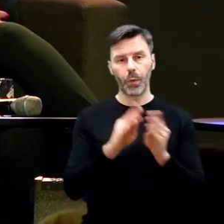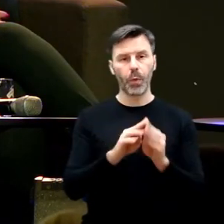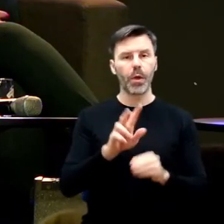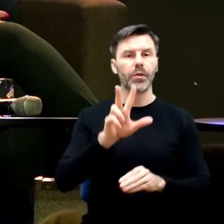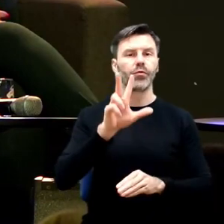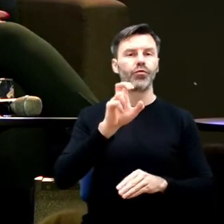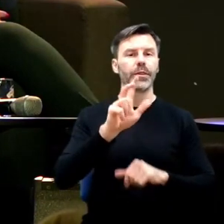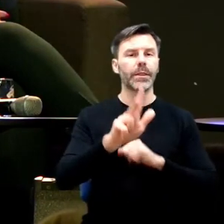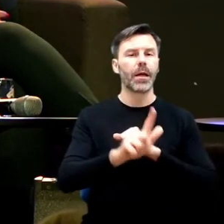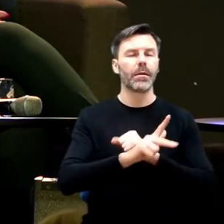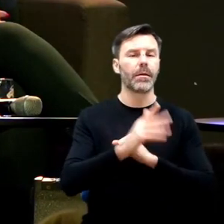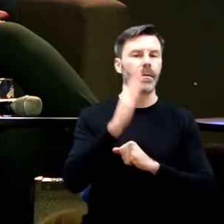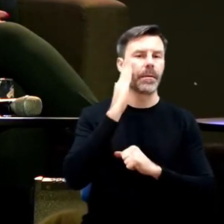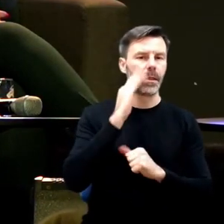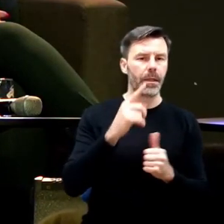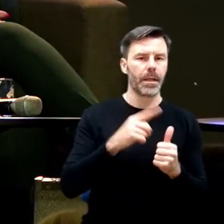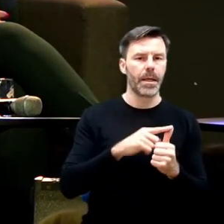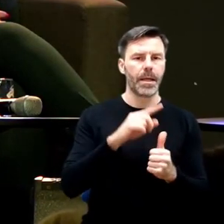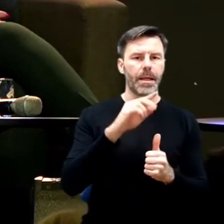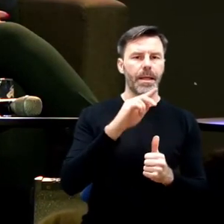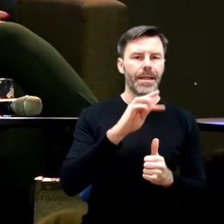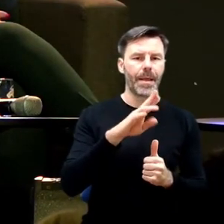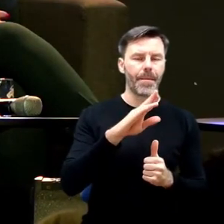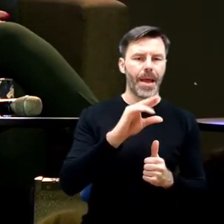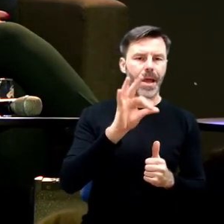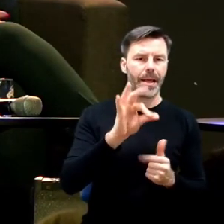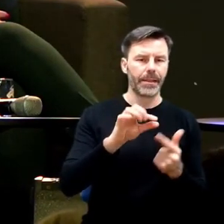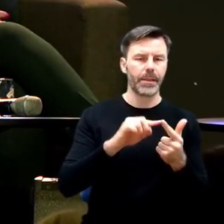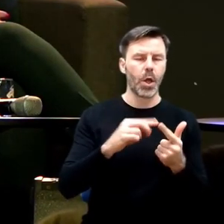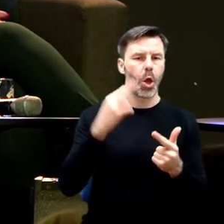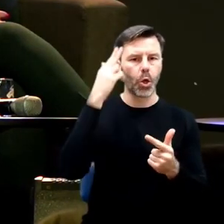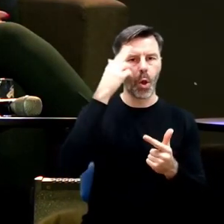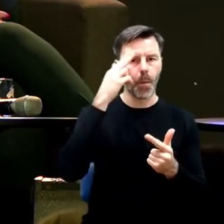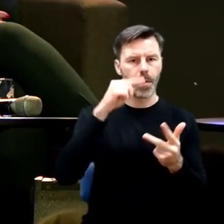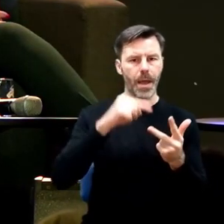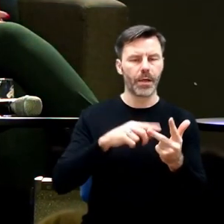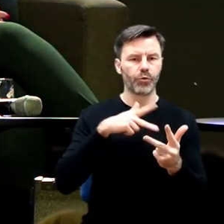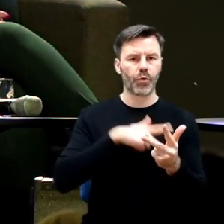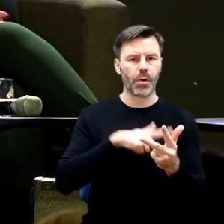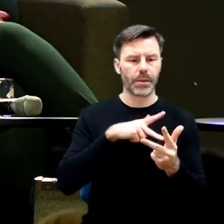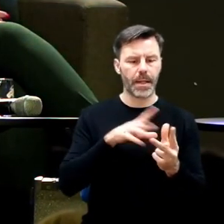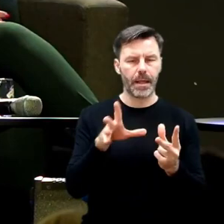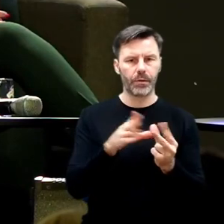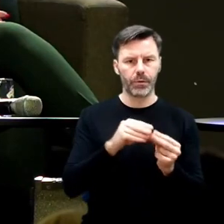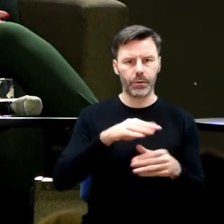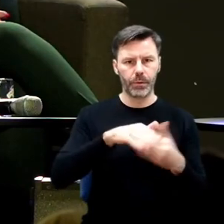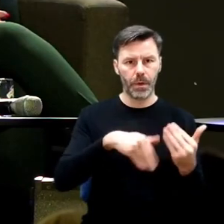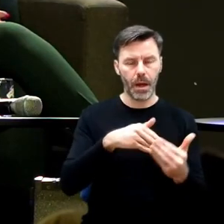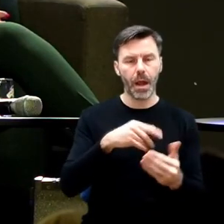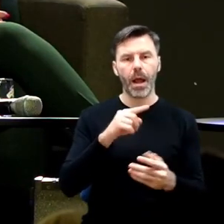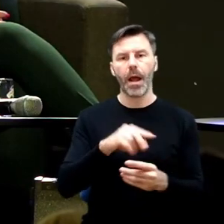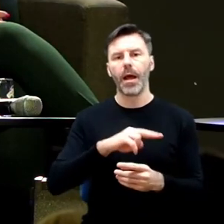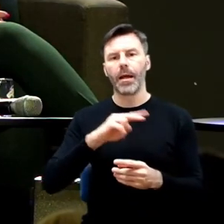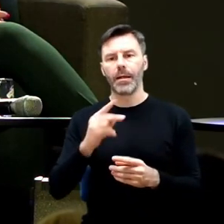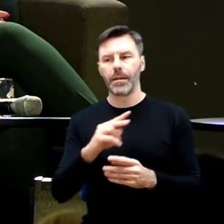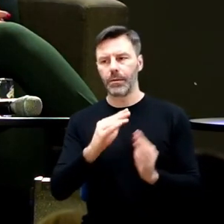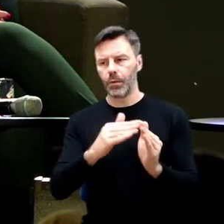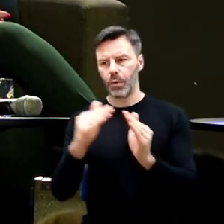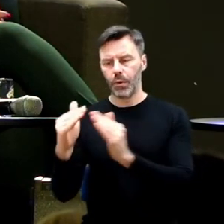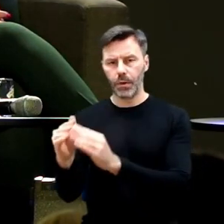TBS-owskich, komunalnych i socjalnych. W tej chwili jesteśmy w trakcie budowania dwóch kolejnych budynków. Razem 78 mieszkań.